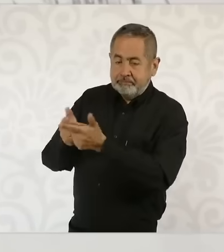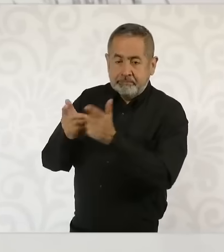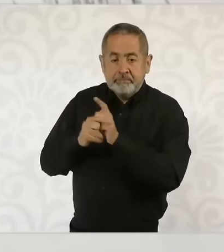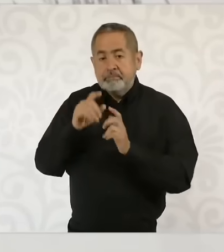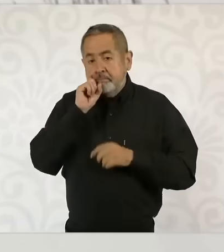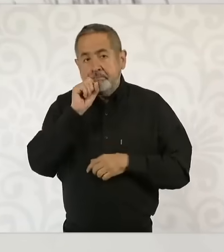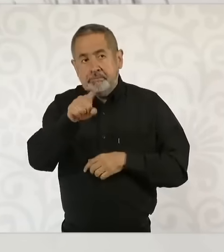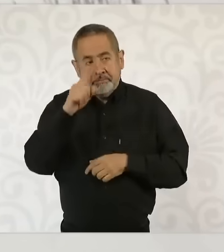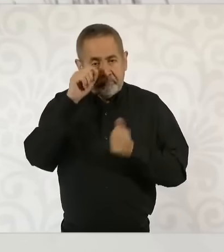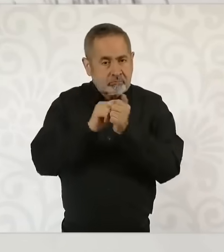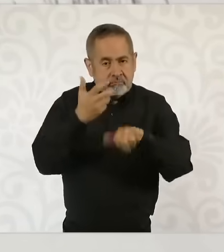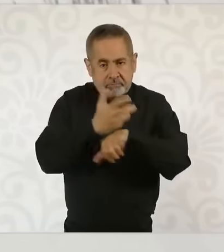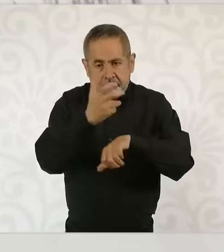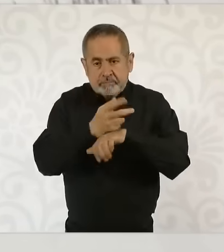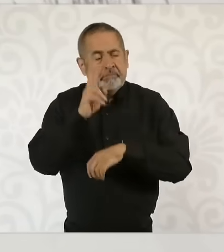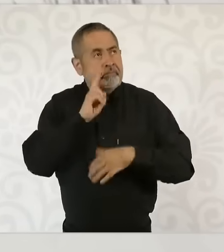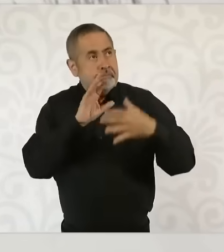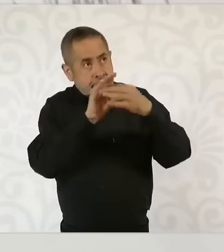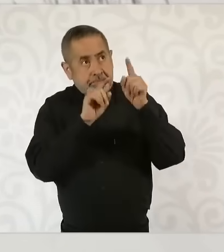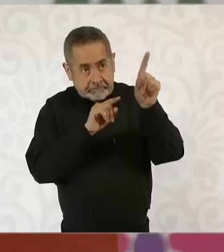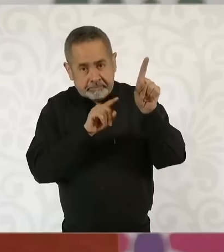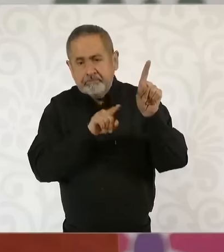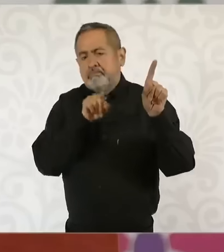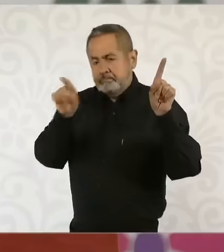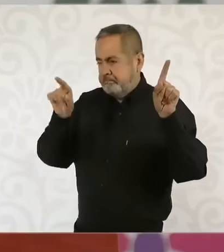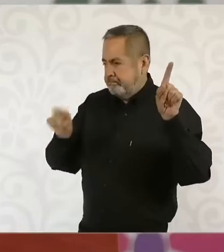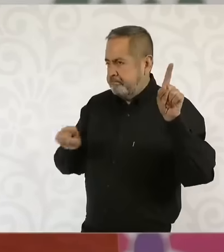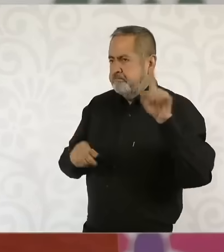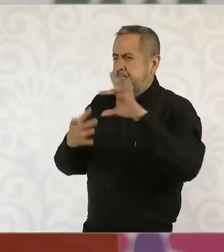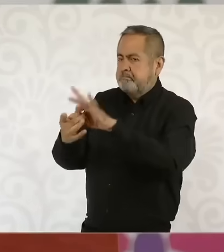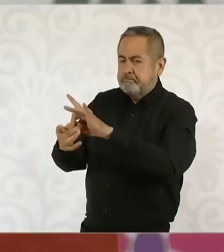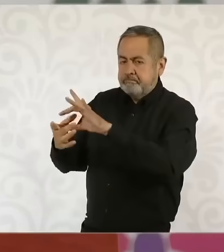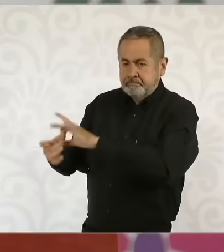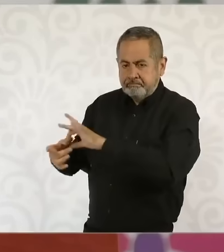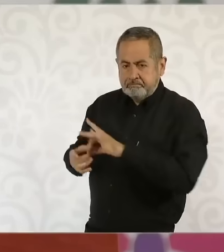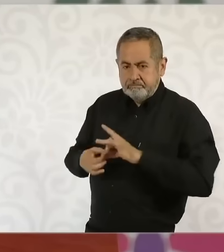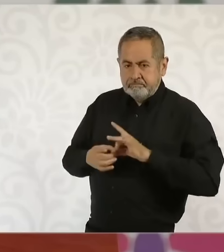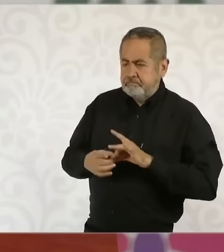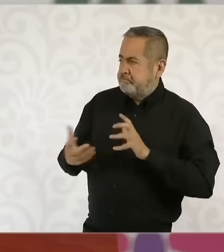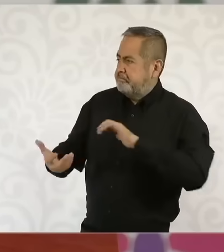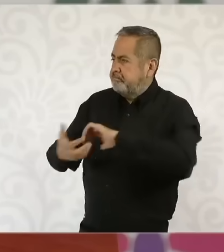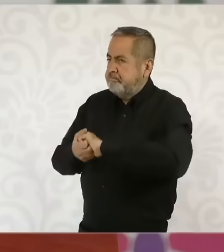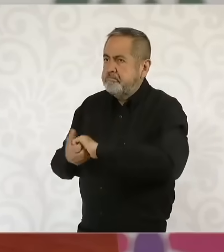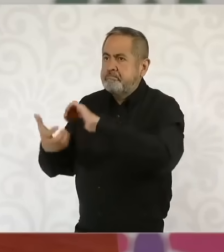Unidos, fortalezcamos pues otras alianzas de colaboración, de cooperación con todos los países